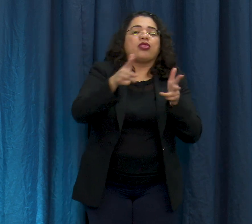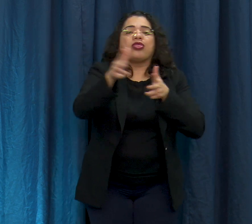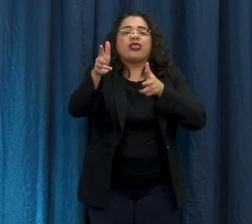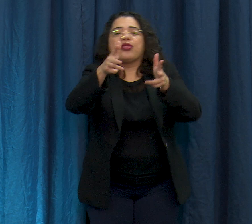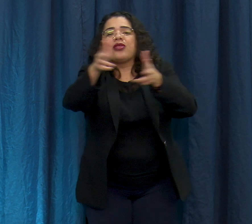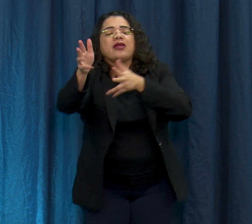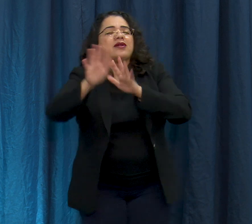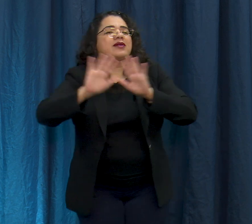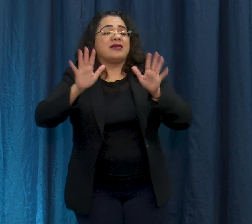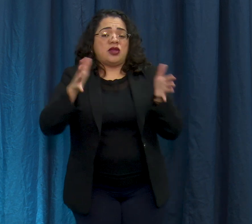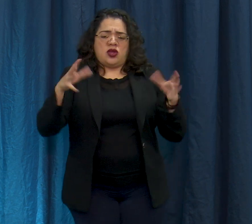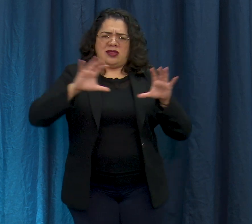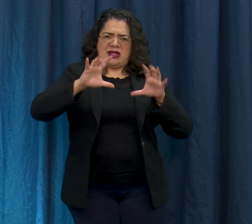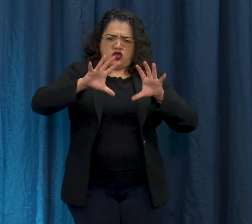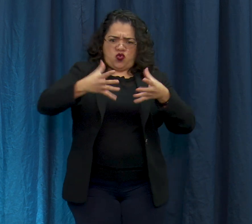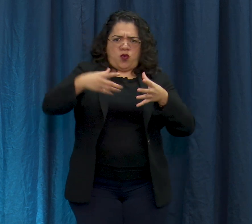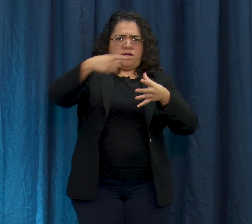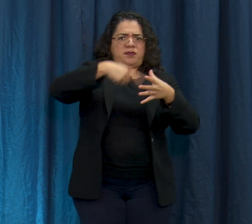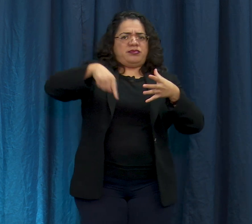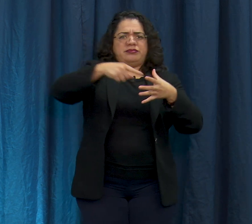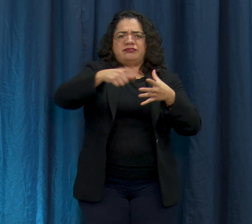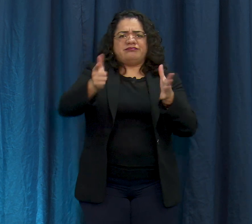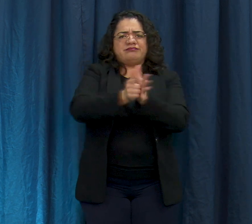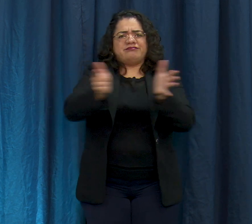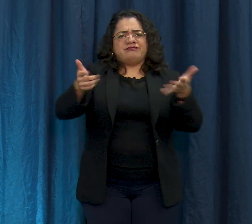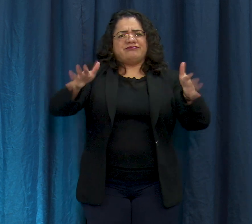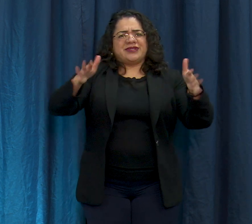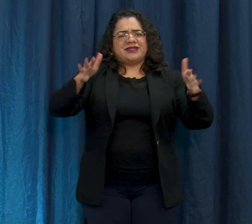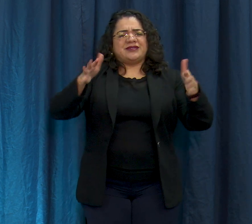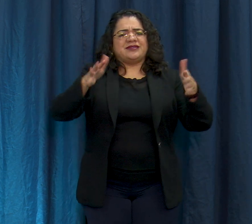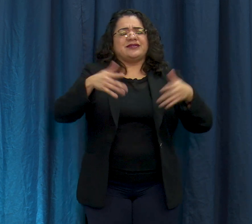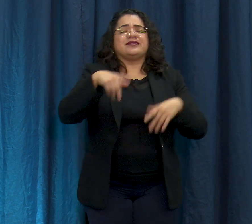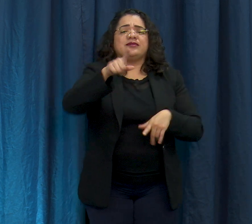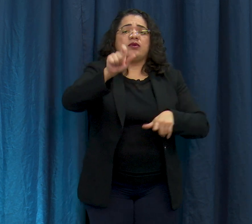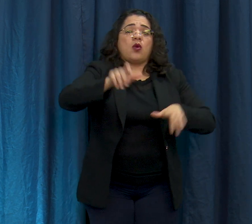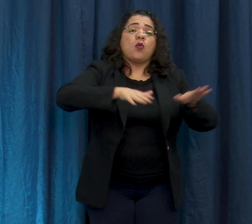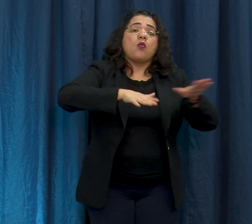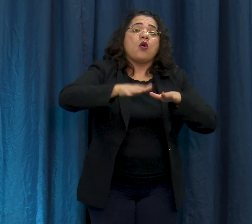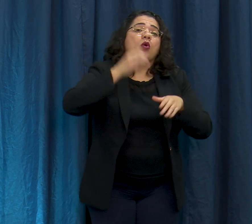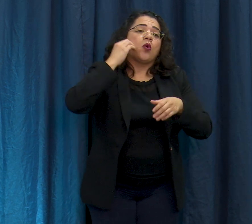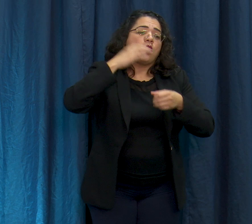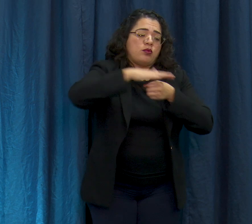están en grupos CES permitido que puede caminar por su vests in Dario pero nada